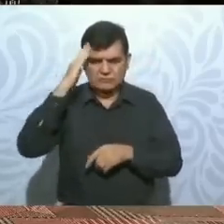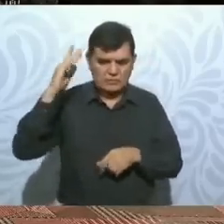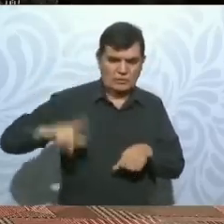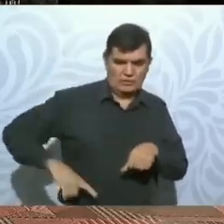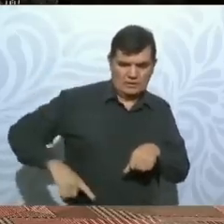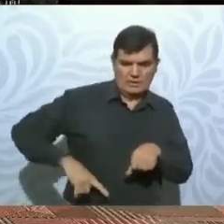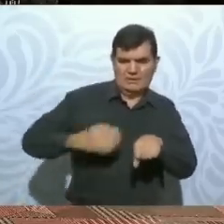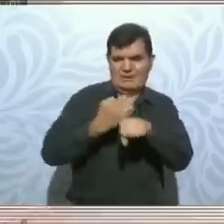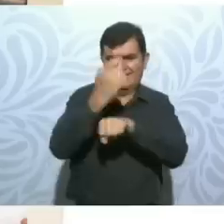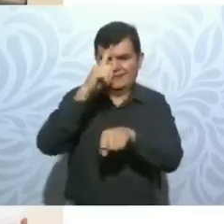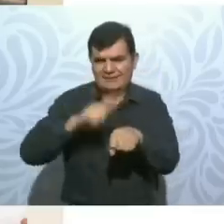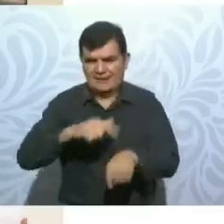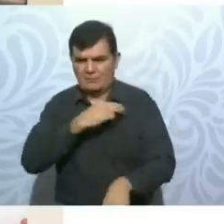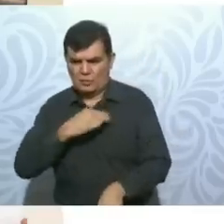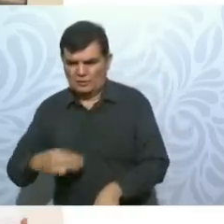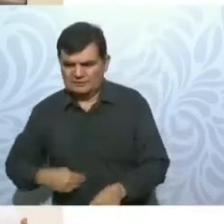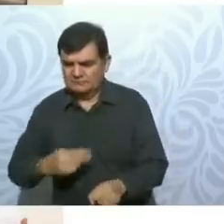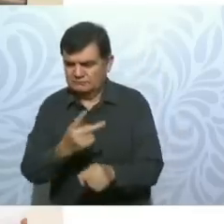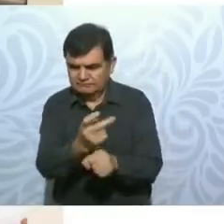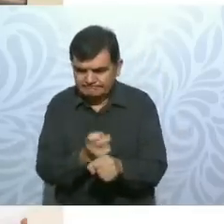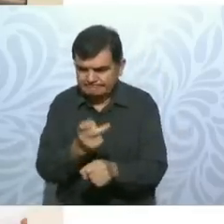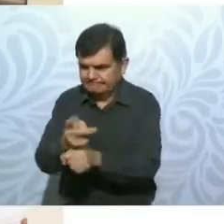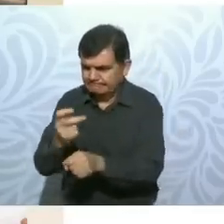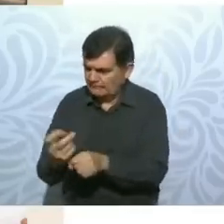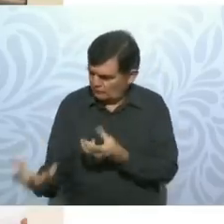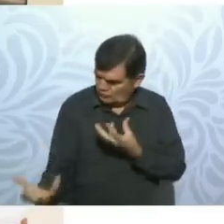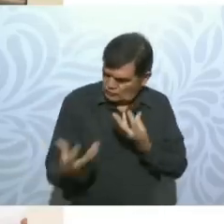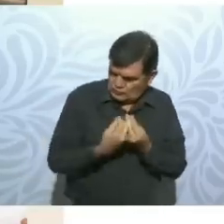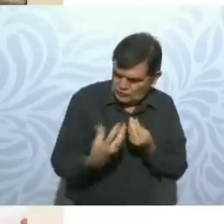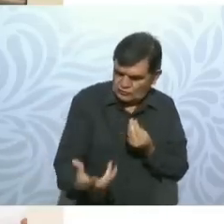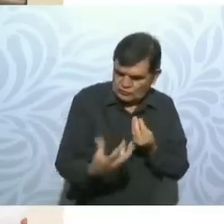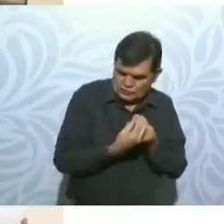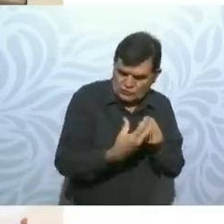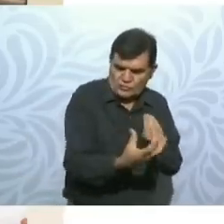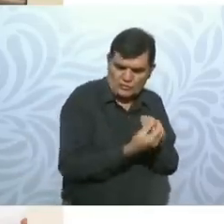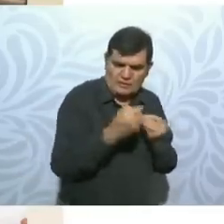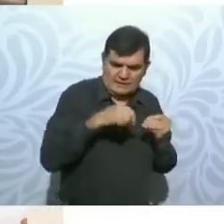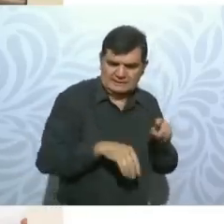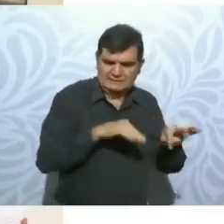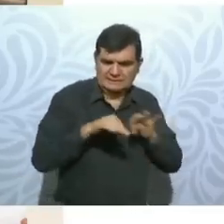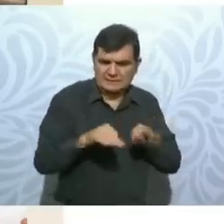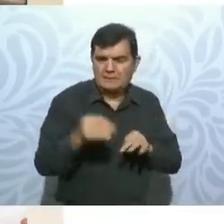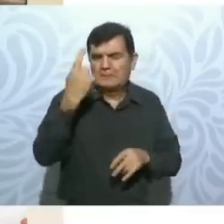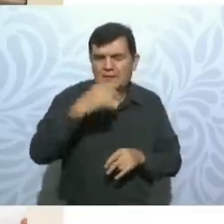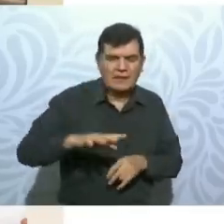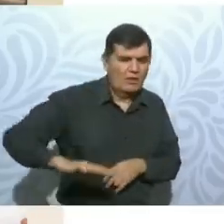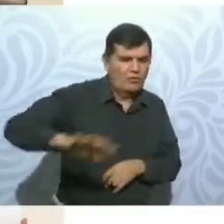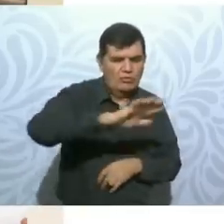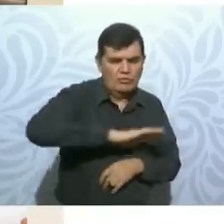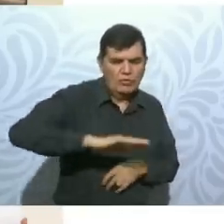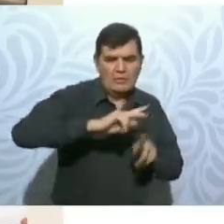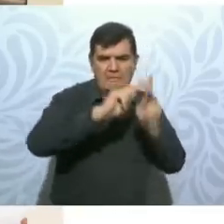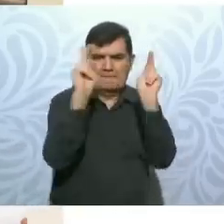municipales del país a sumarse a estas acciones que buscan la pacificación de las colonias